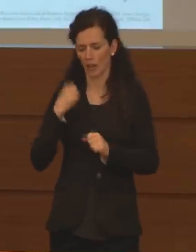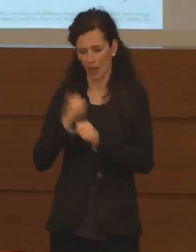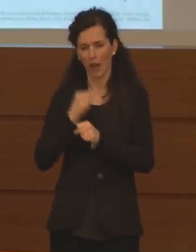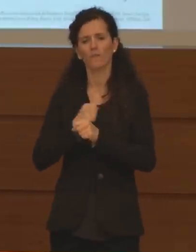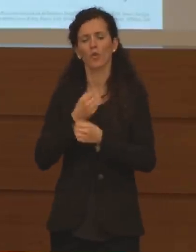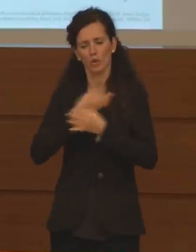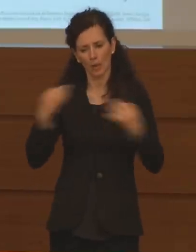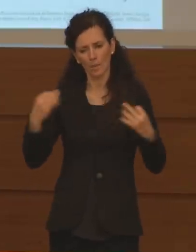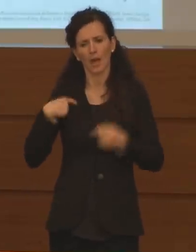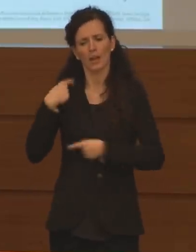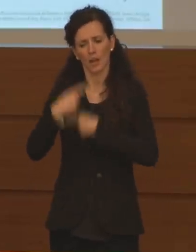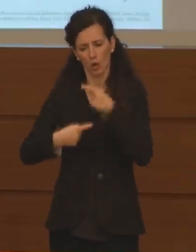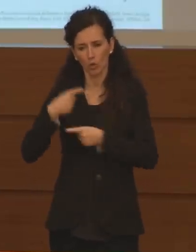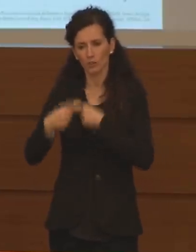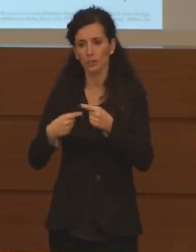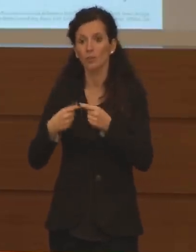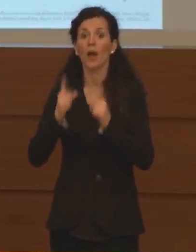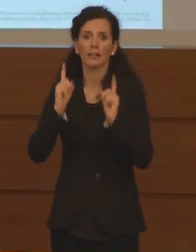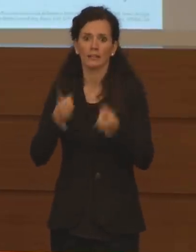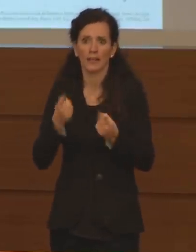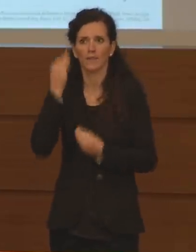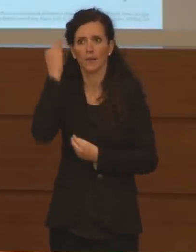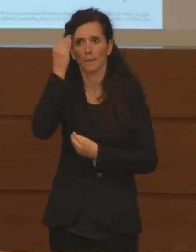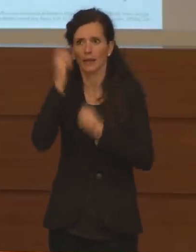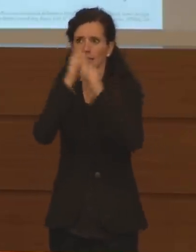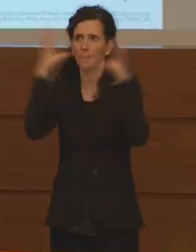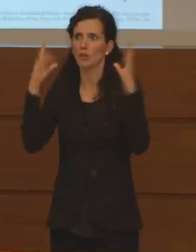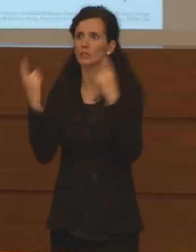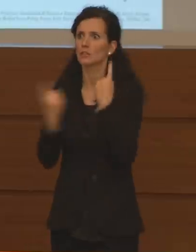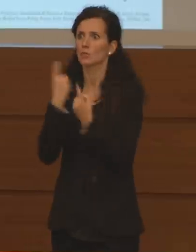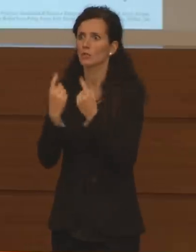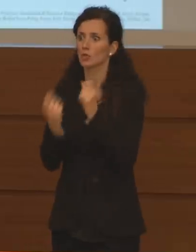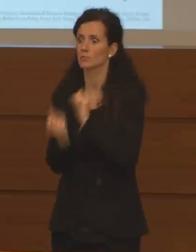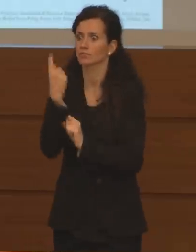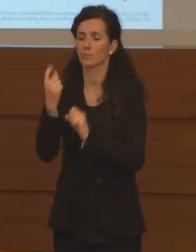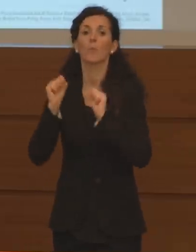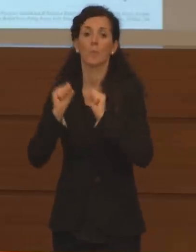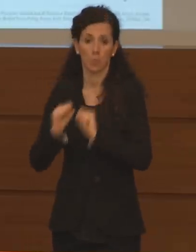situazioni di questo tipo, per cui vi ho detto noi abbiamo fatto tanti scenari